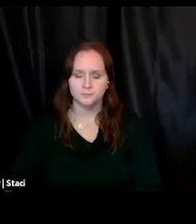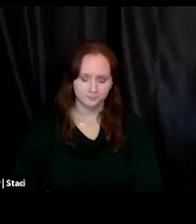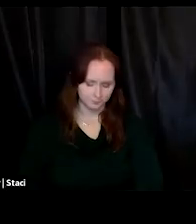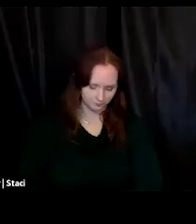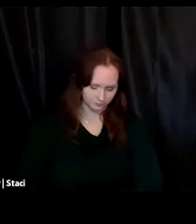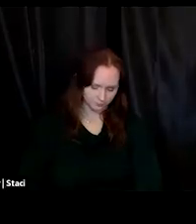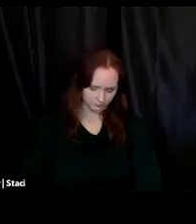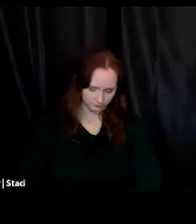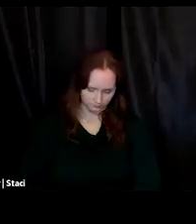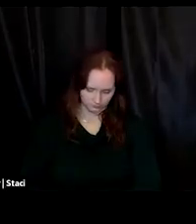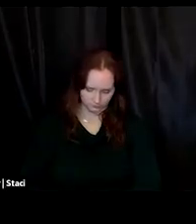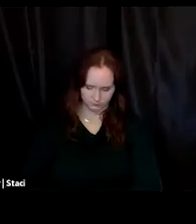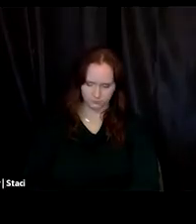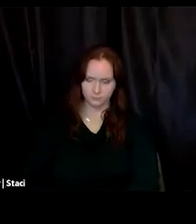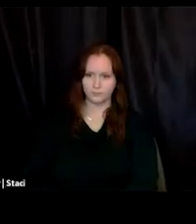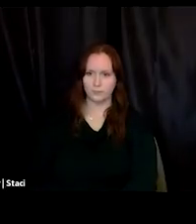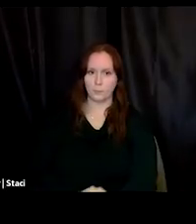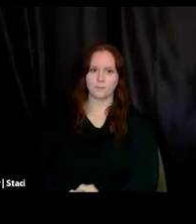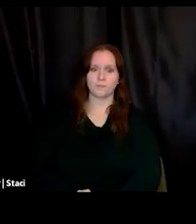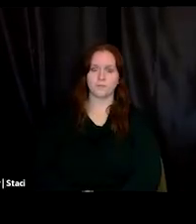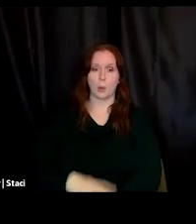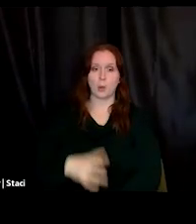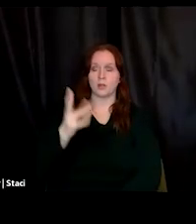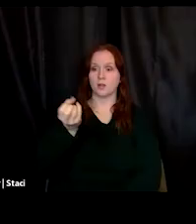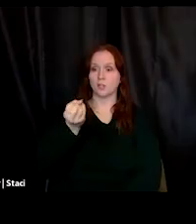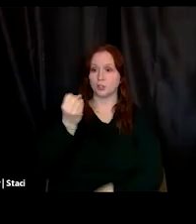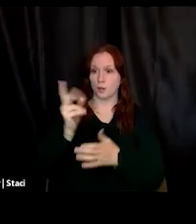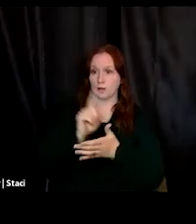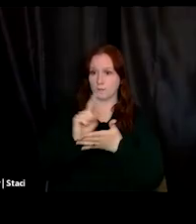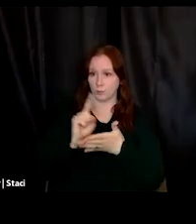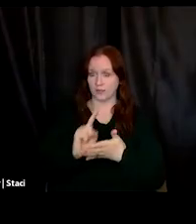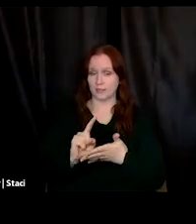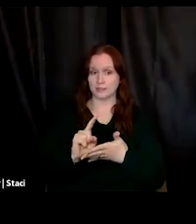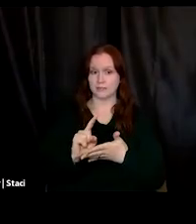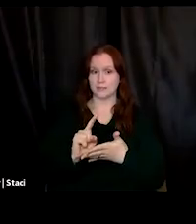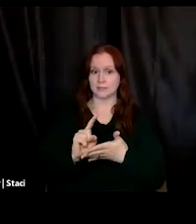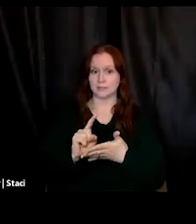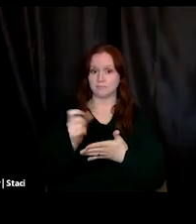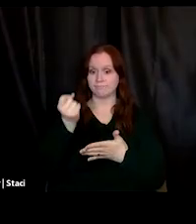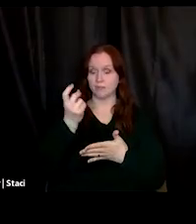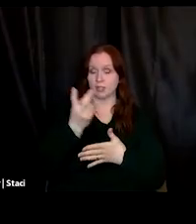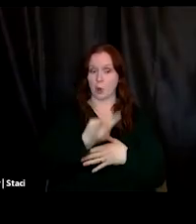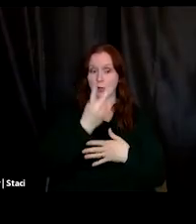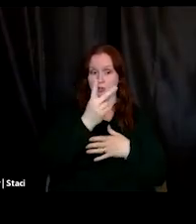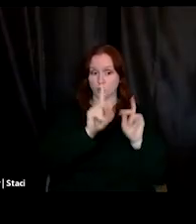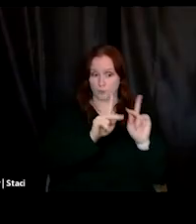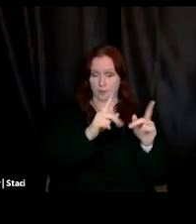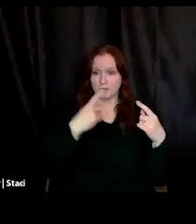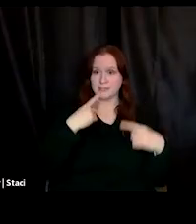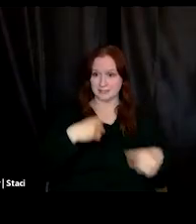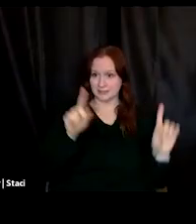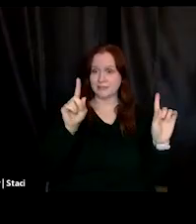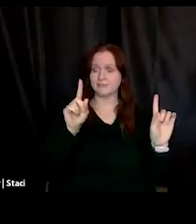Tenemos un código QR para que lo hagan. Tendrán acceso a nuestro SOAR eNews, pasados eNews,